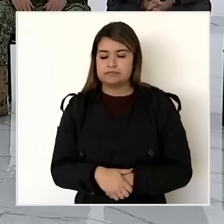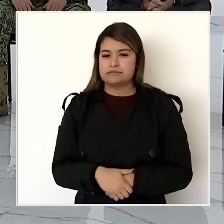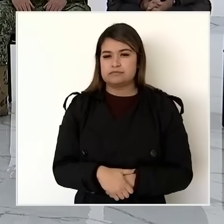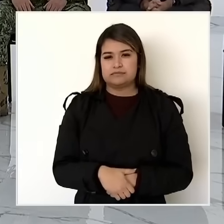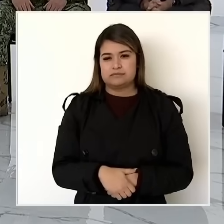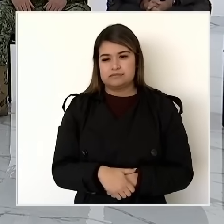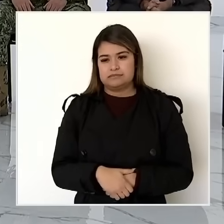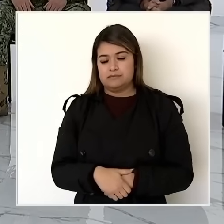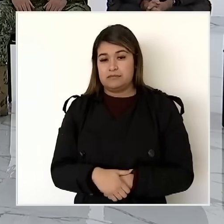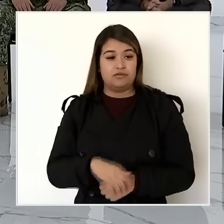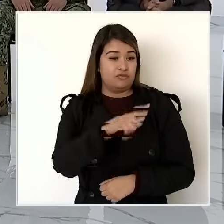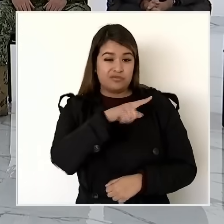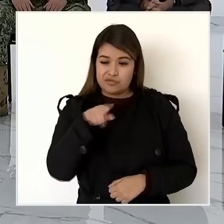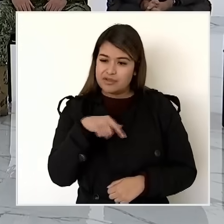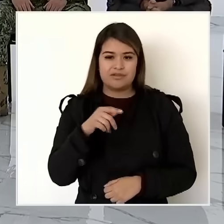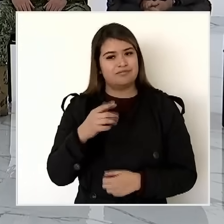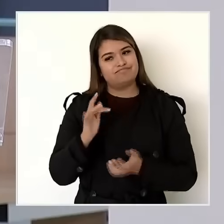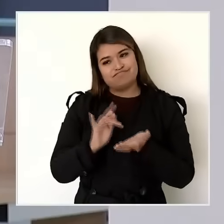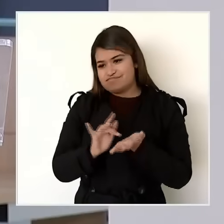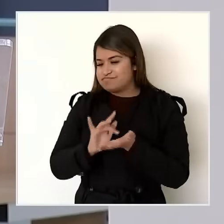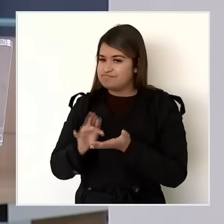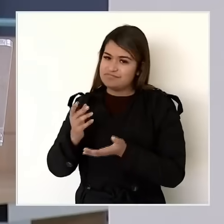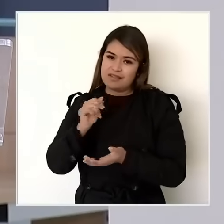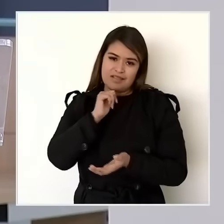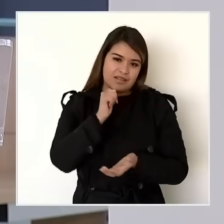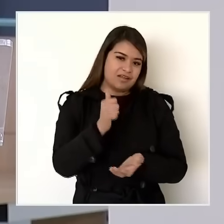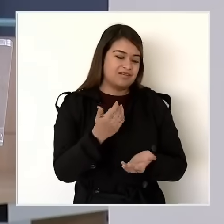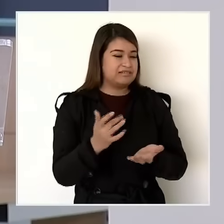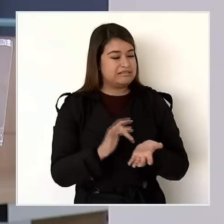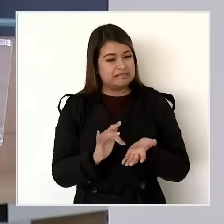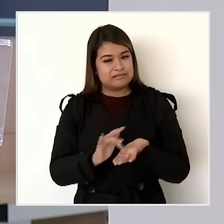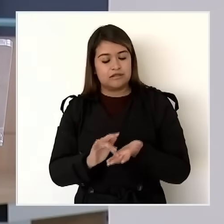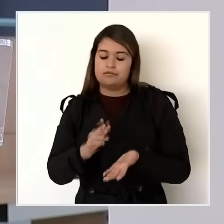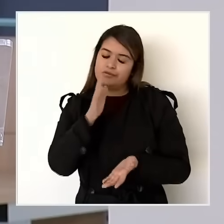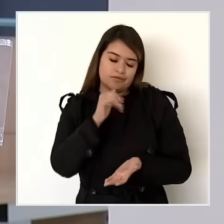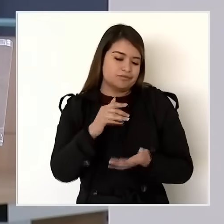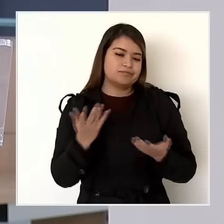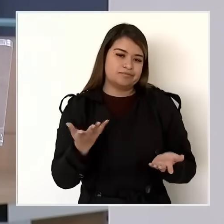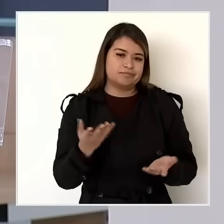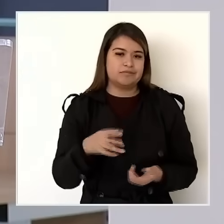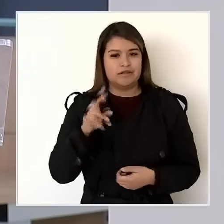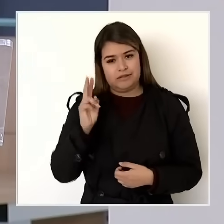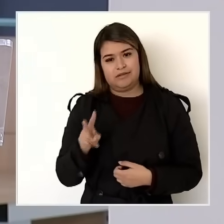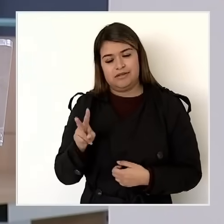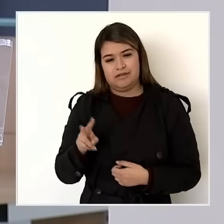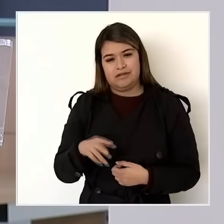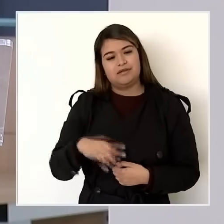sin el apoyo de los titulares de cada aduana del país, que la titularidad de cada aduana la tiene